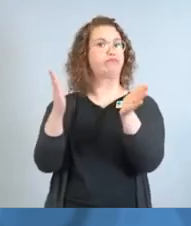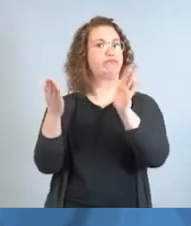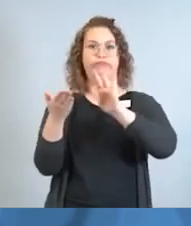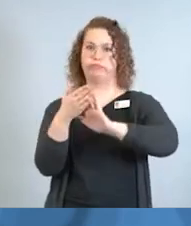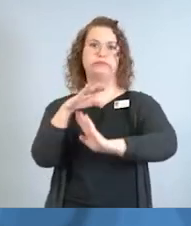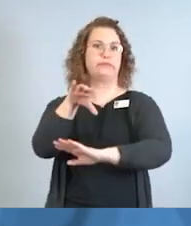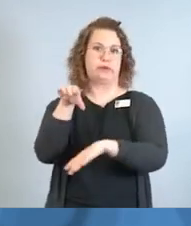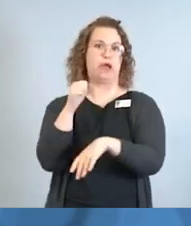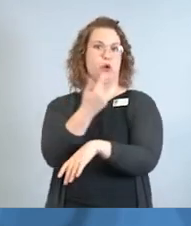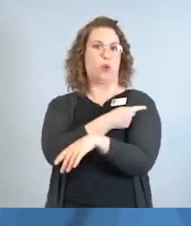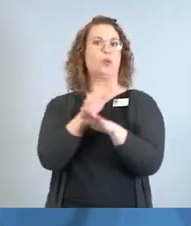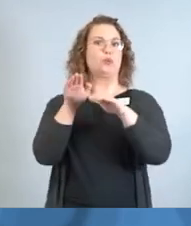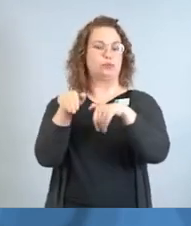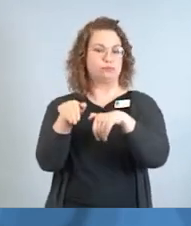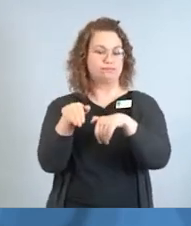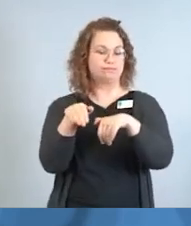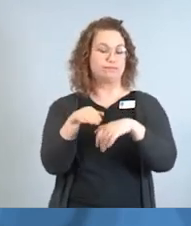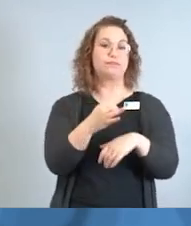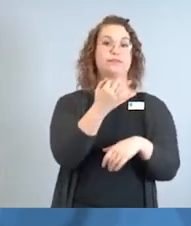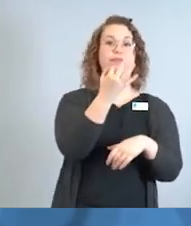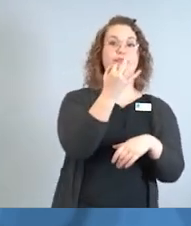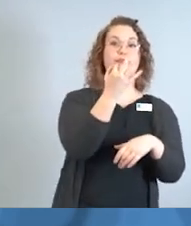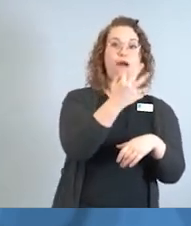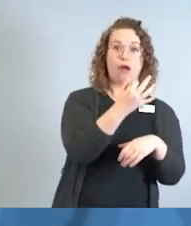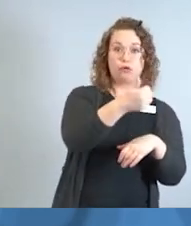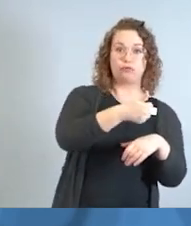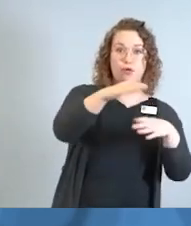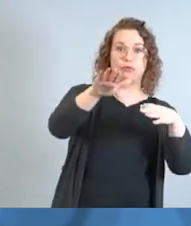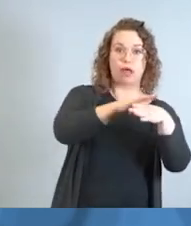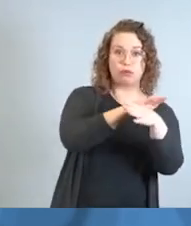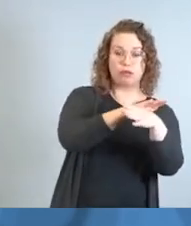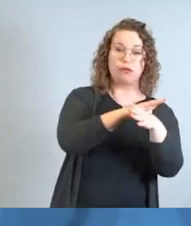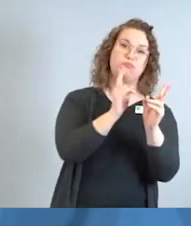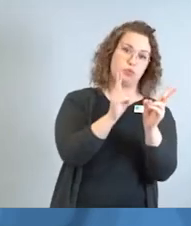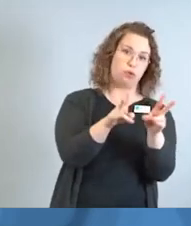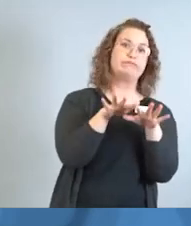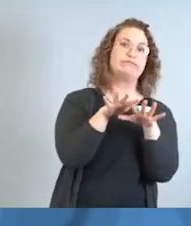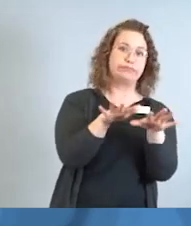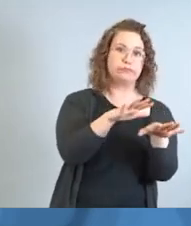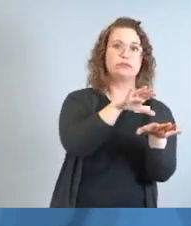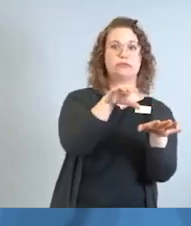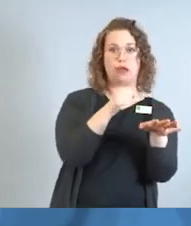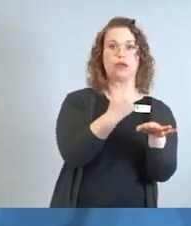80-89-vuotiaiden ryhmässä kaikki alkavat myös olla rokotettuja.